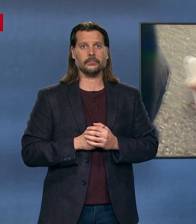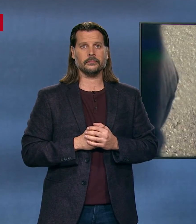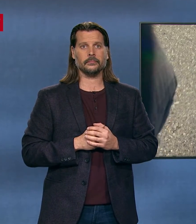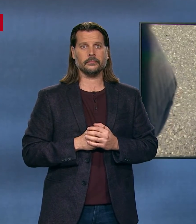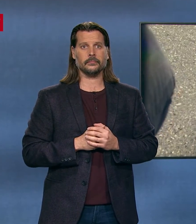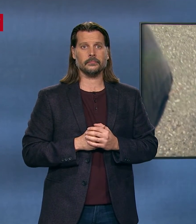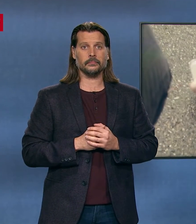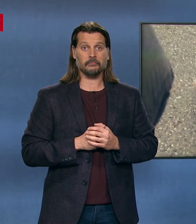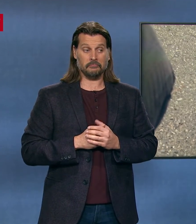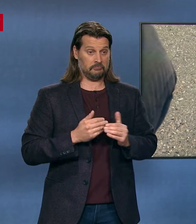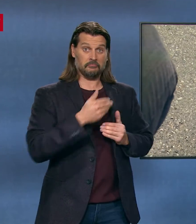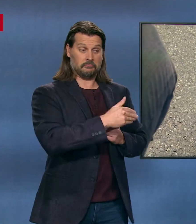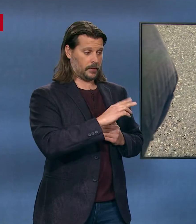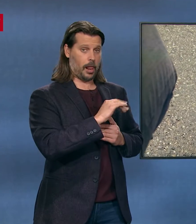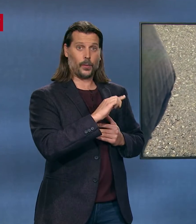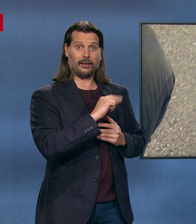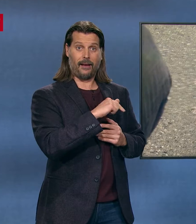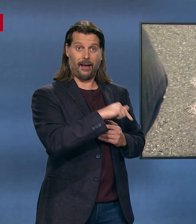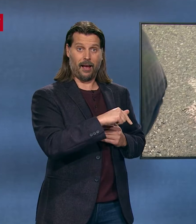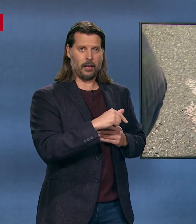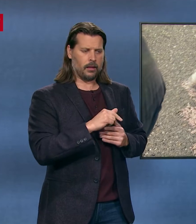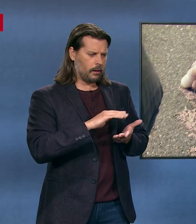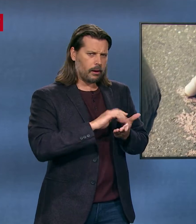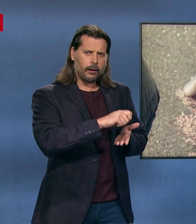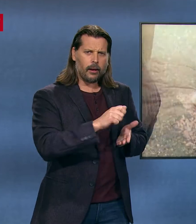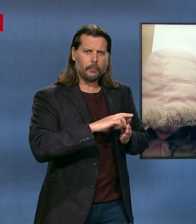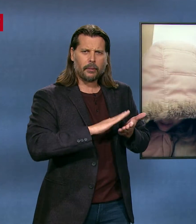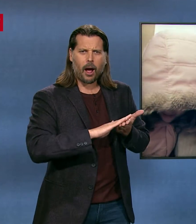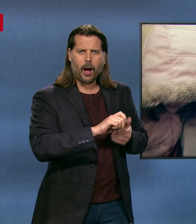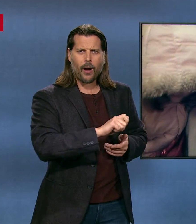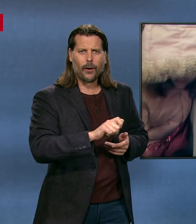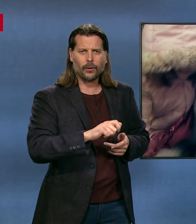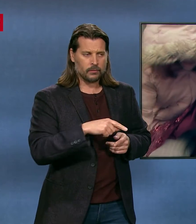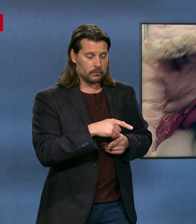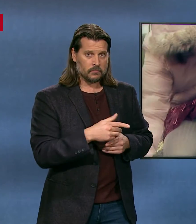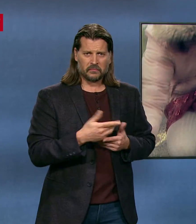Claudia neben mir hat sich braune Kreide ausgesucht. Ist das ein Igel? - Ja.